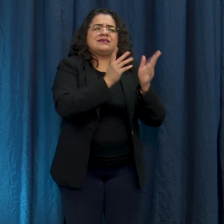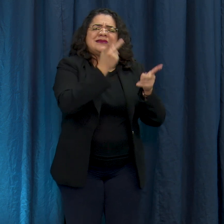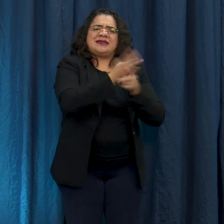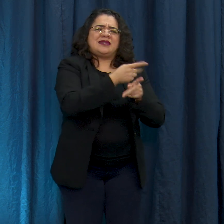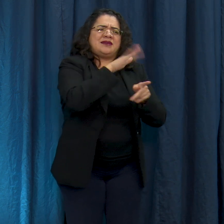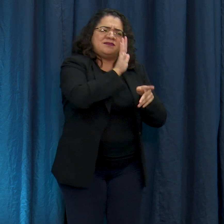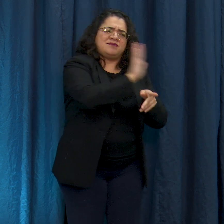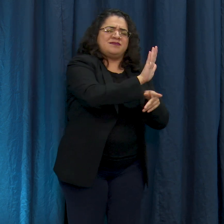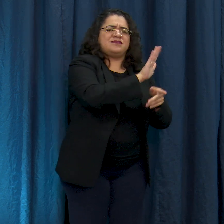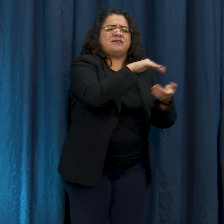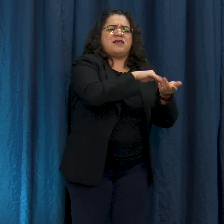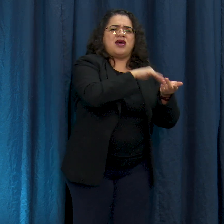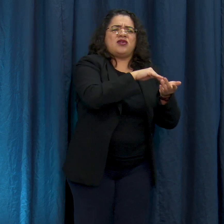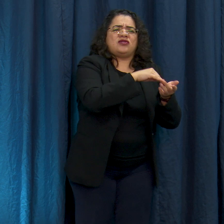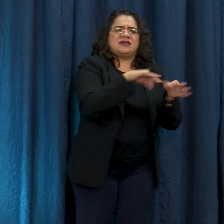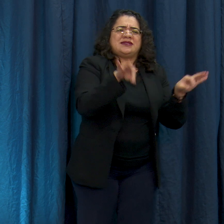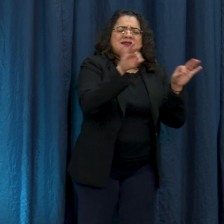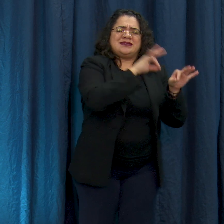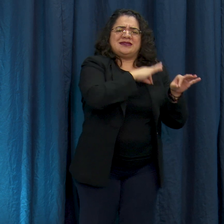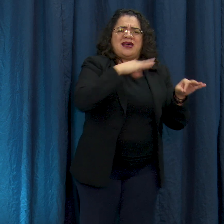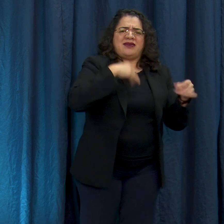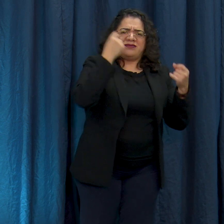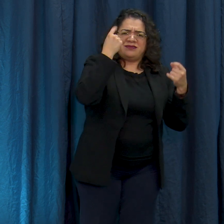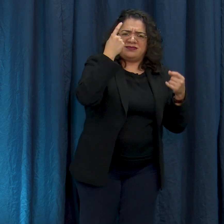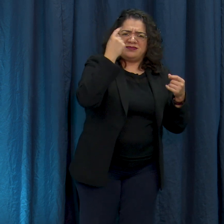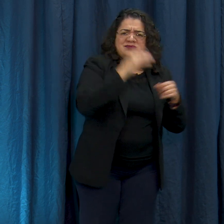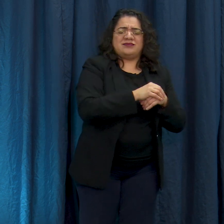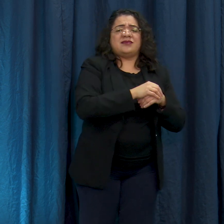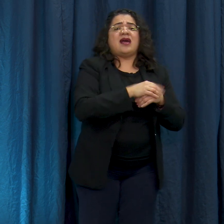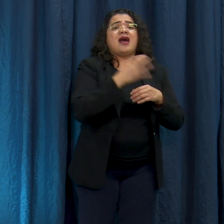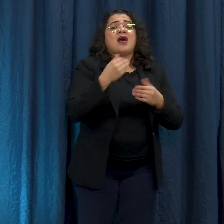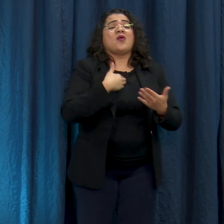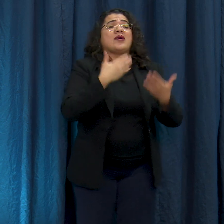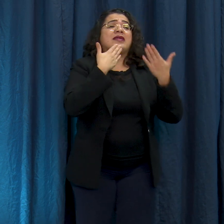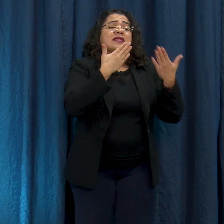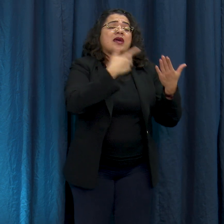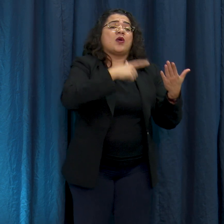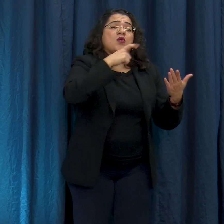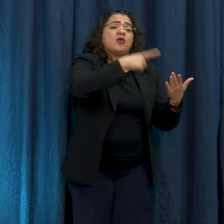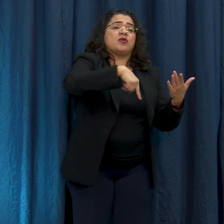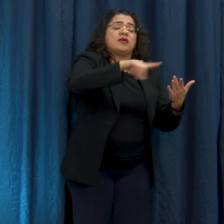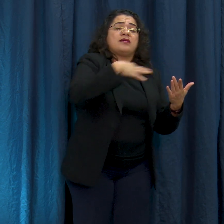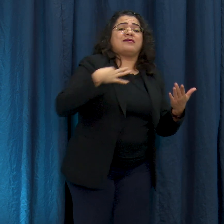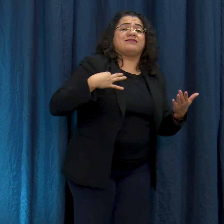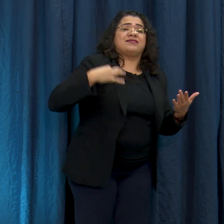monetary OS pestle Lozado en este tipo de respuestas este grupo ad especially